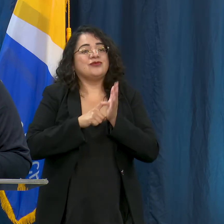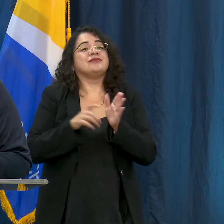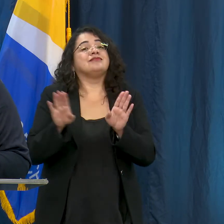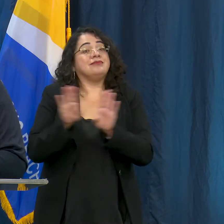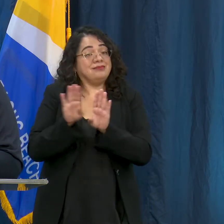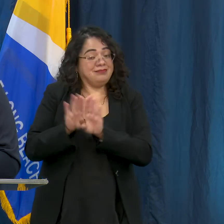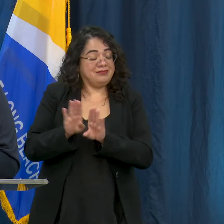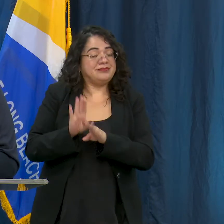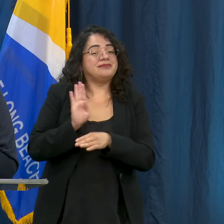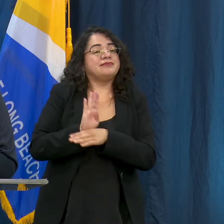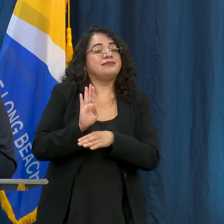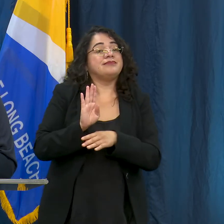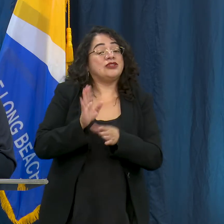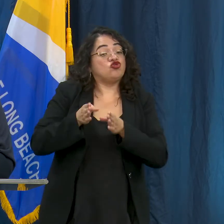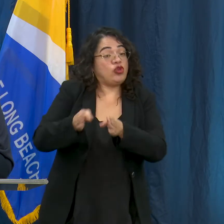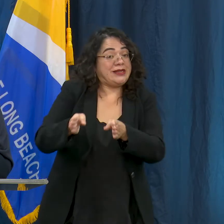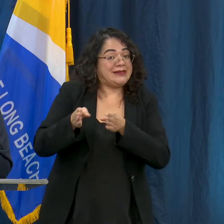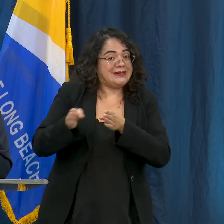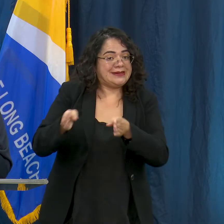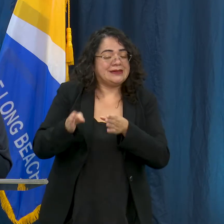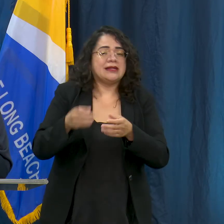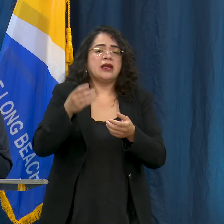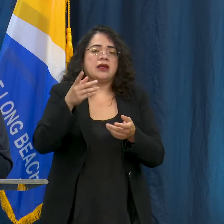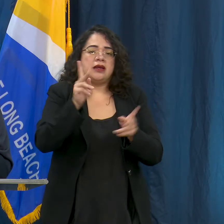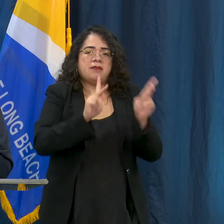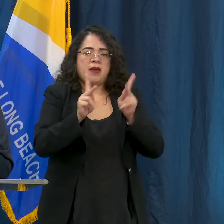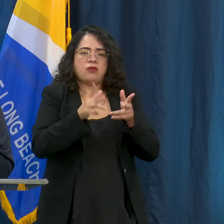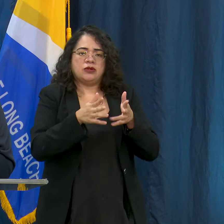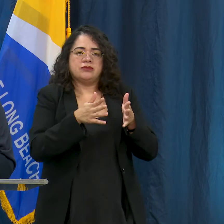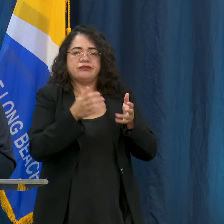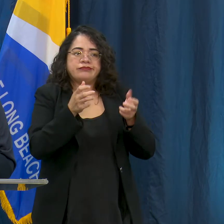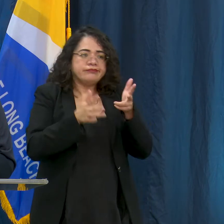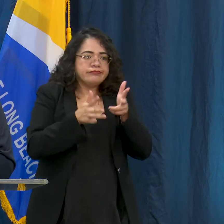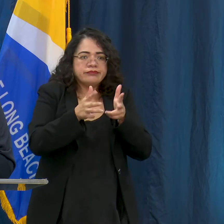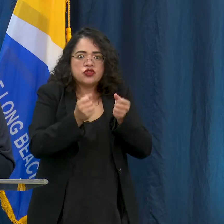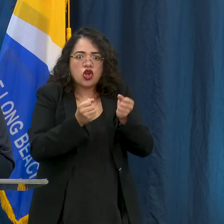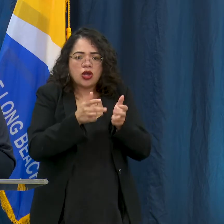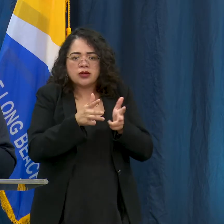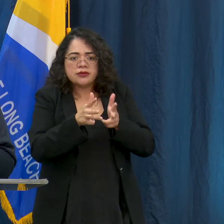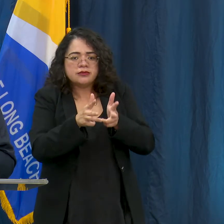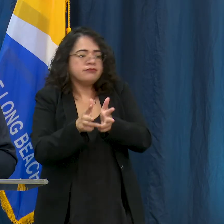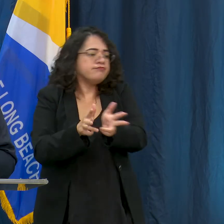apoyar las oportunidades adel commercial evade a libre so s tambien mess